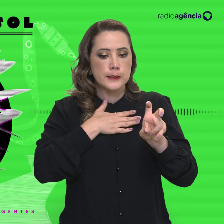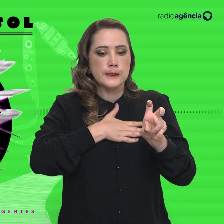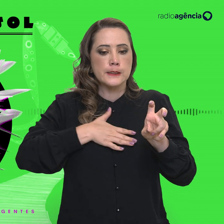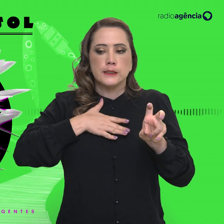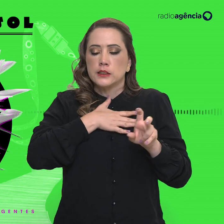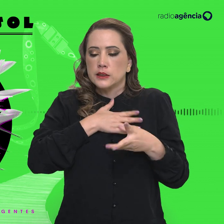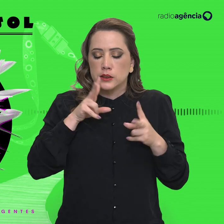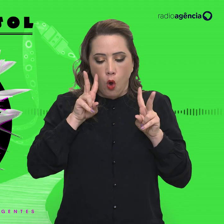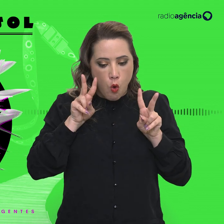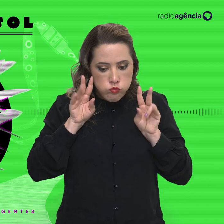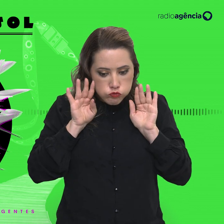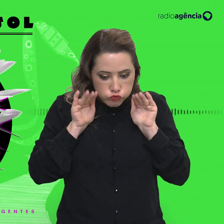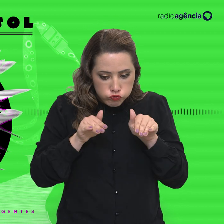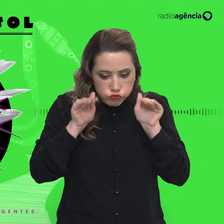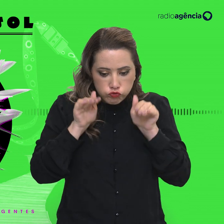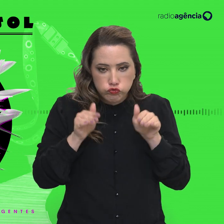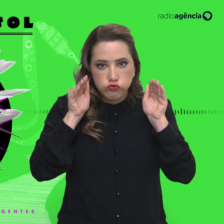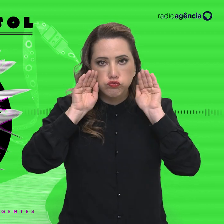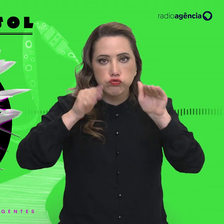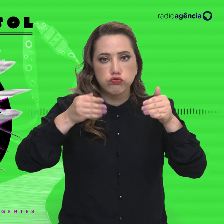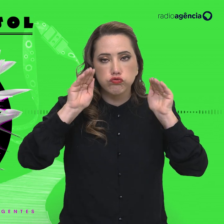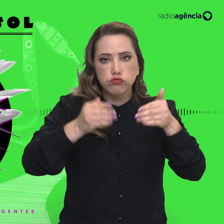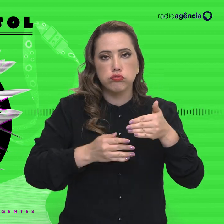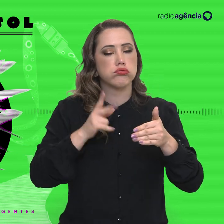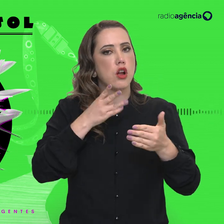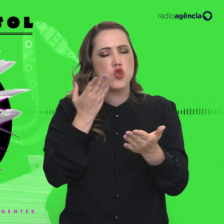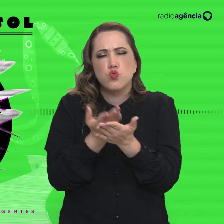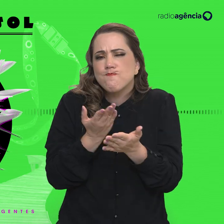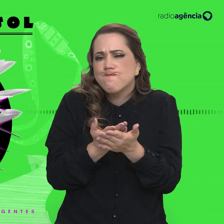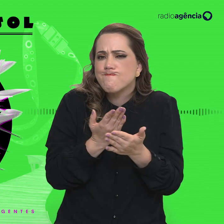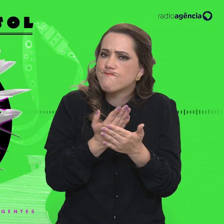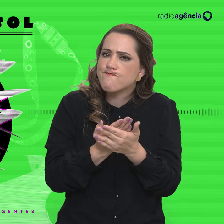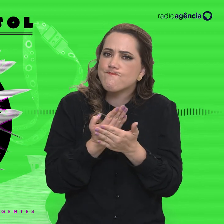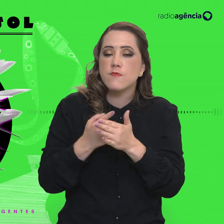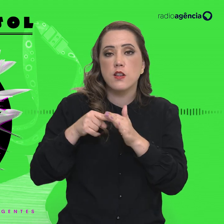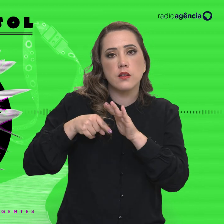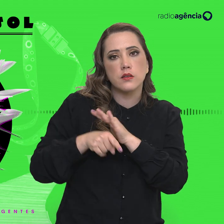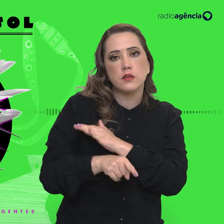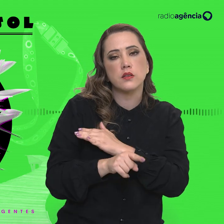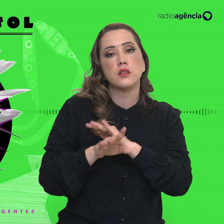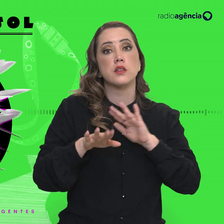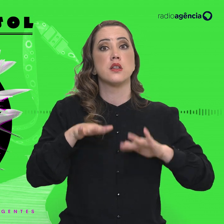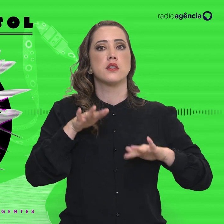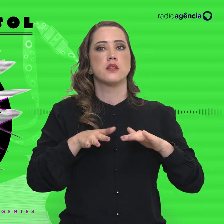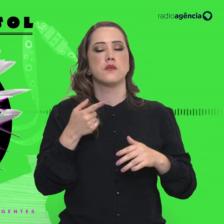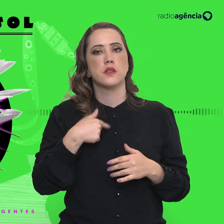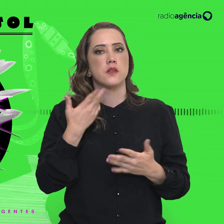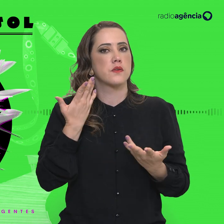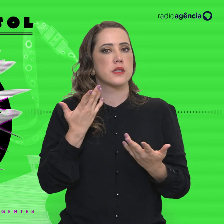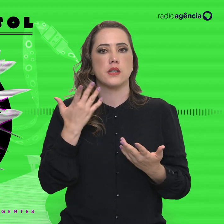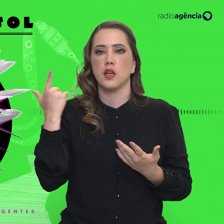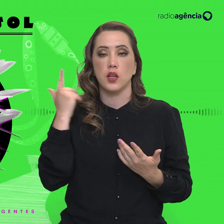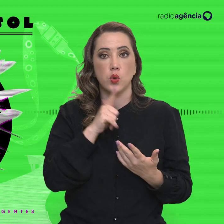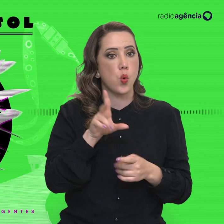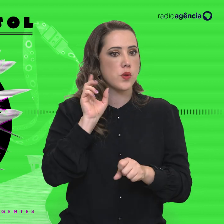mas você tem tanto prazer, que você começa a estudar, estudar, estudar, estudar, e, de repente você perde a mão, sabe?